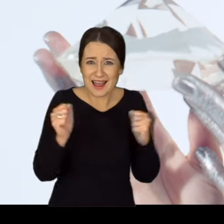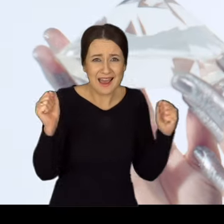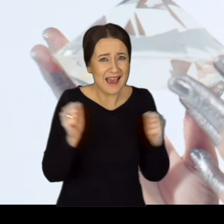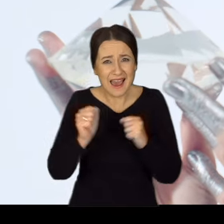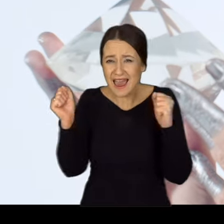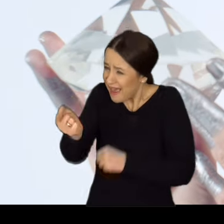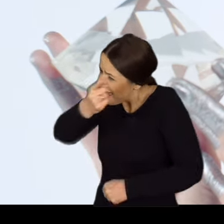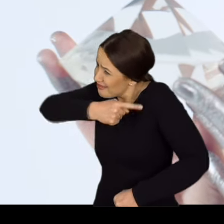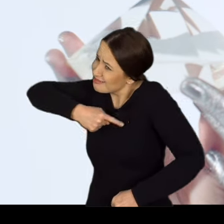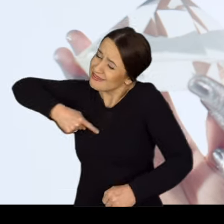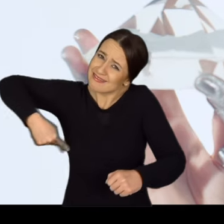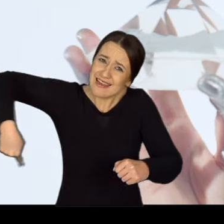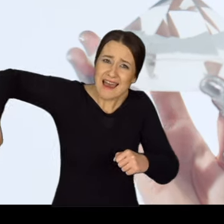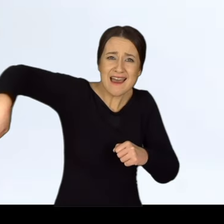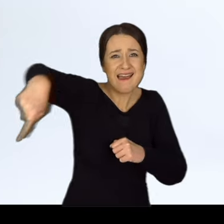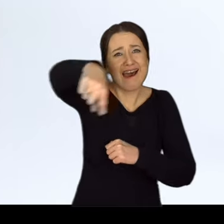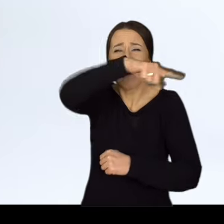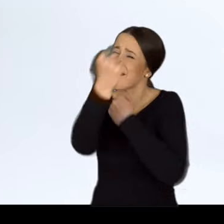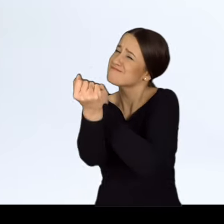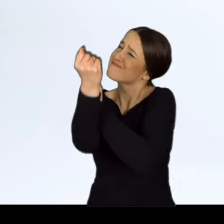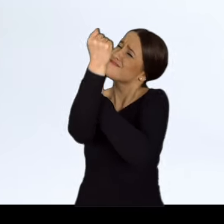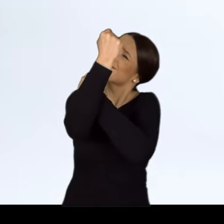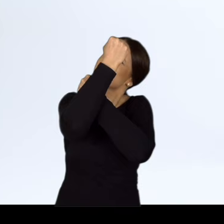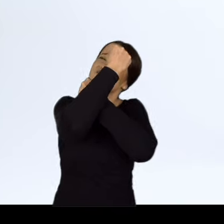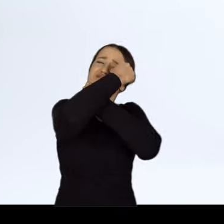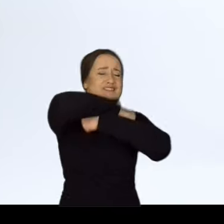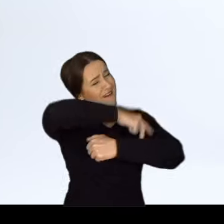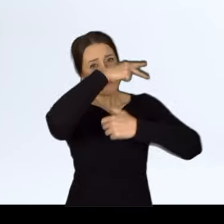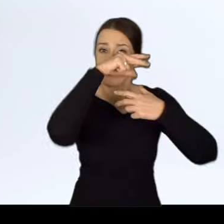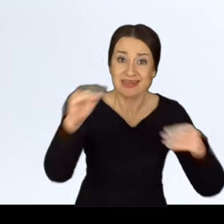pokusa ani strach